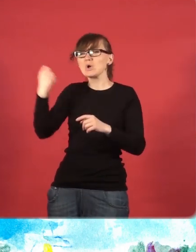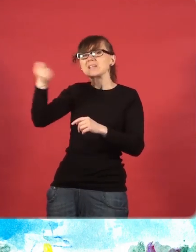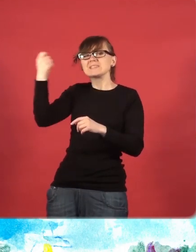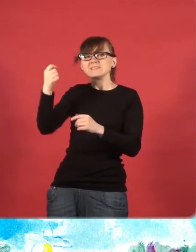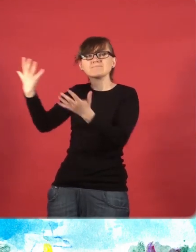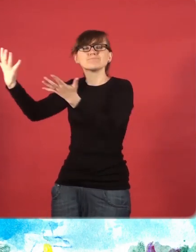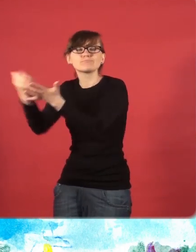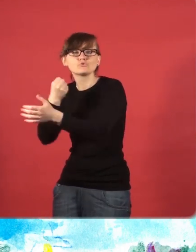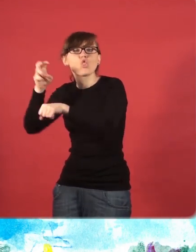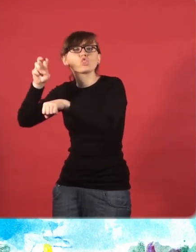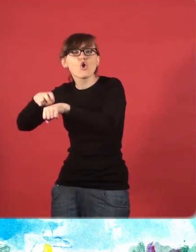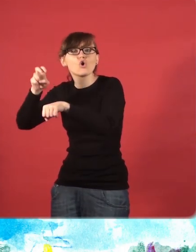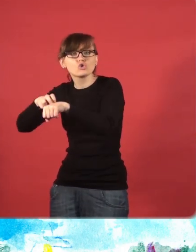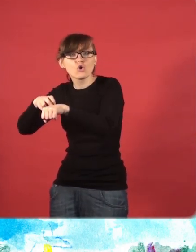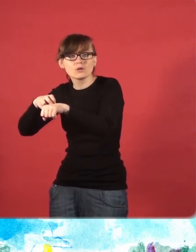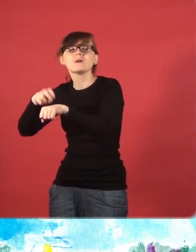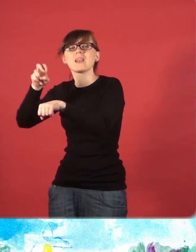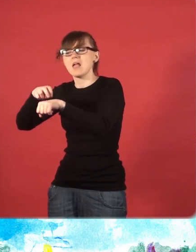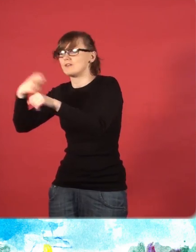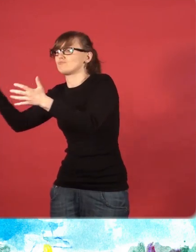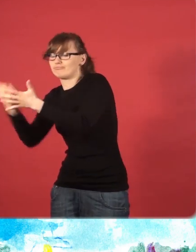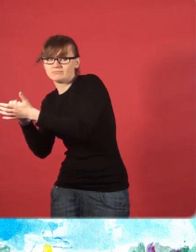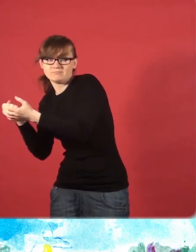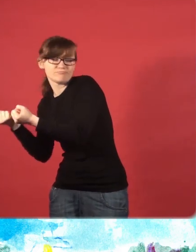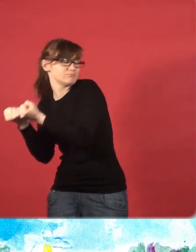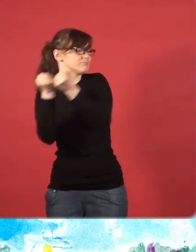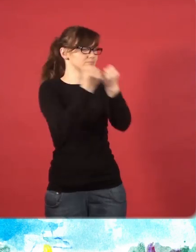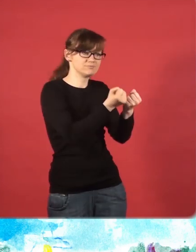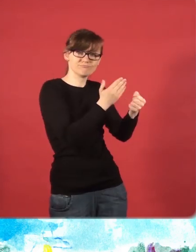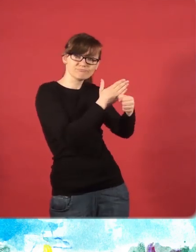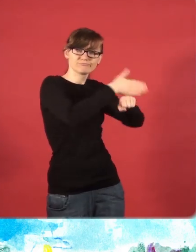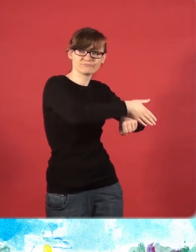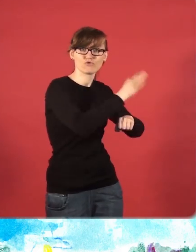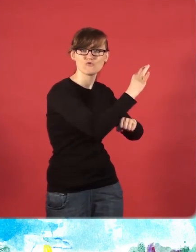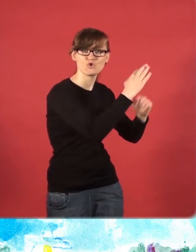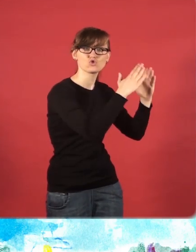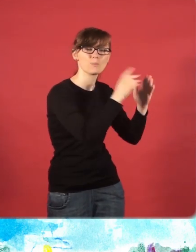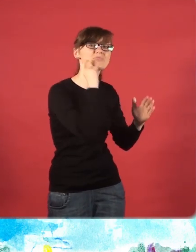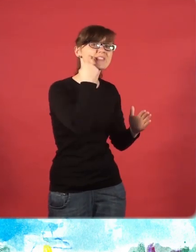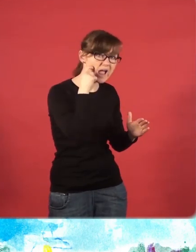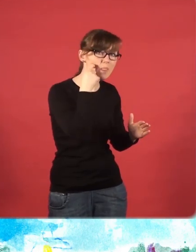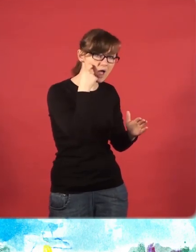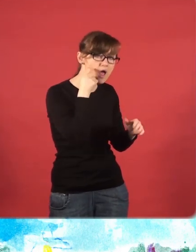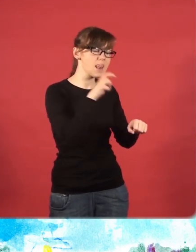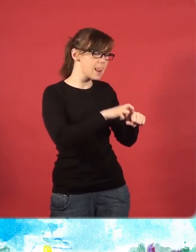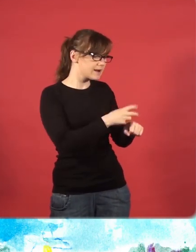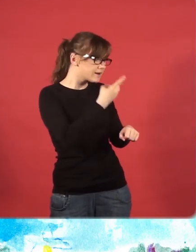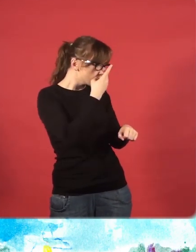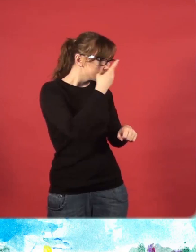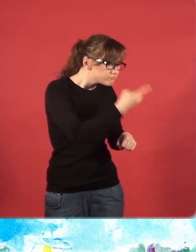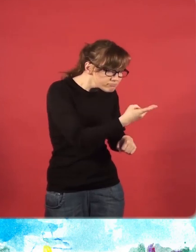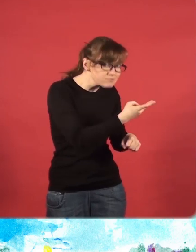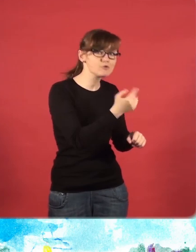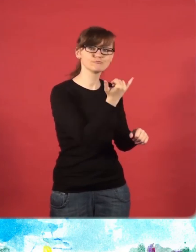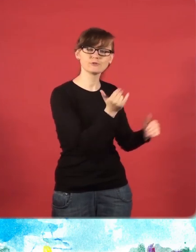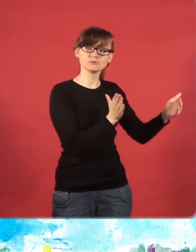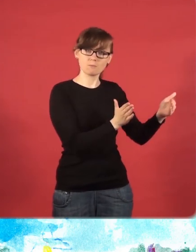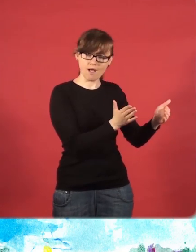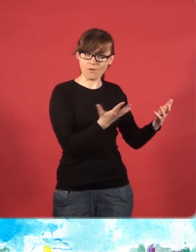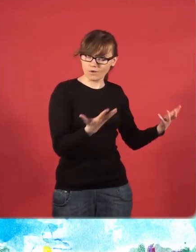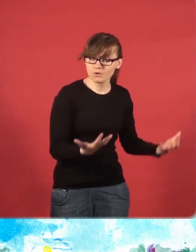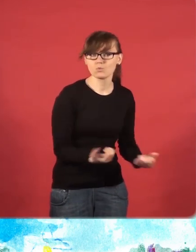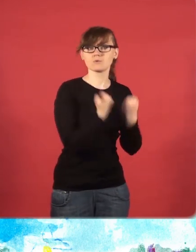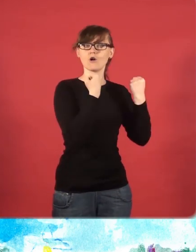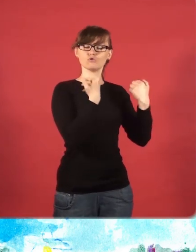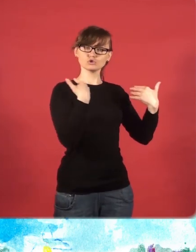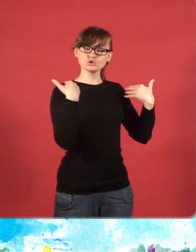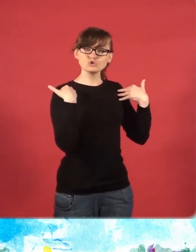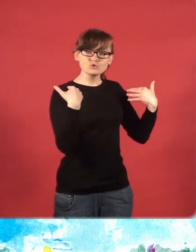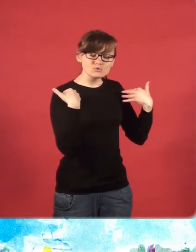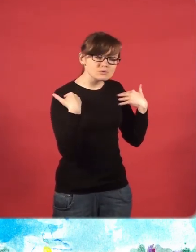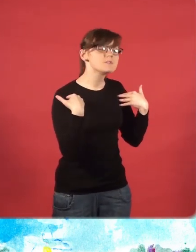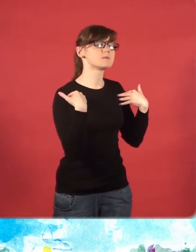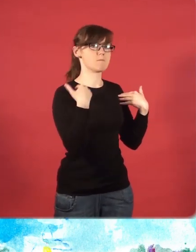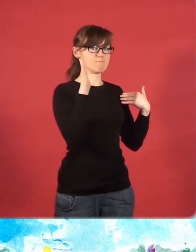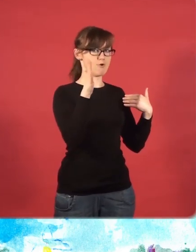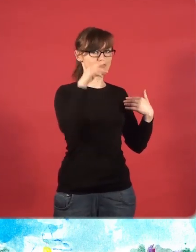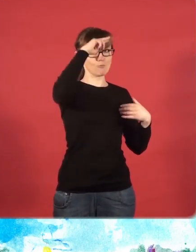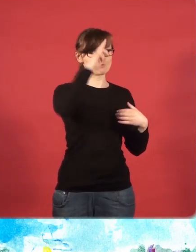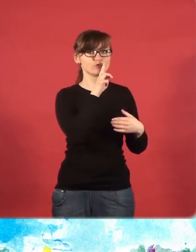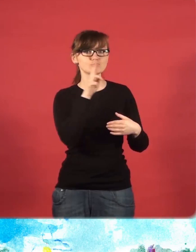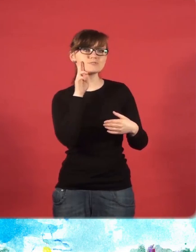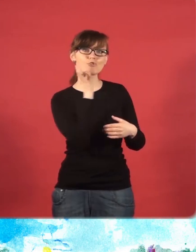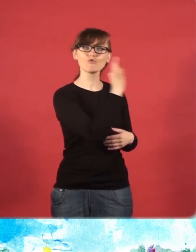Mateusz przywiózł doktora dopiero o trzeciej w nocy. Dziecko czuło się już wtedy lepiej.